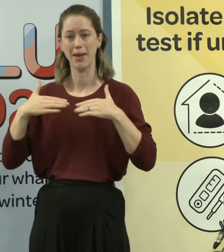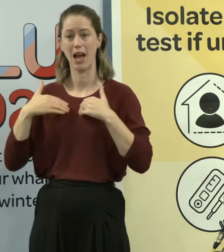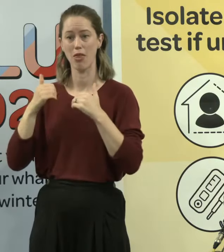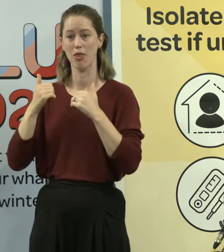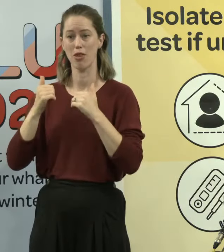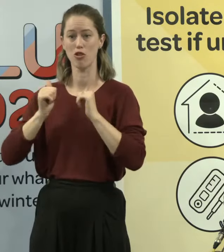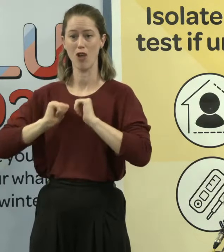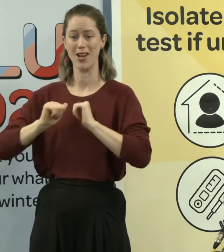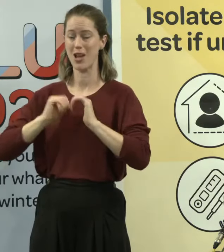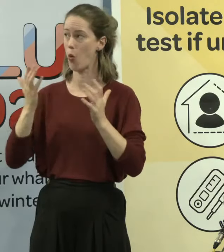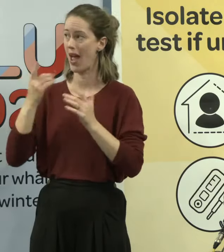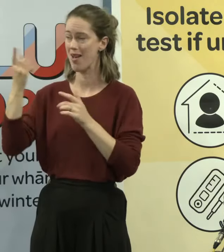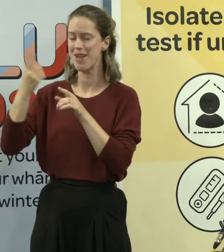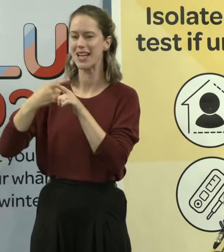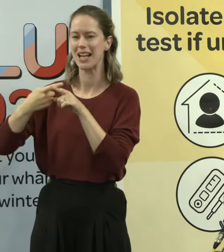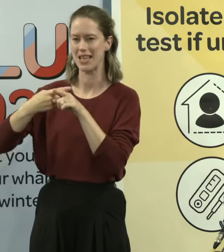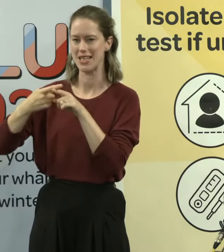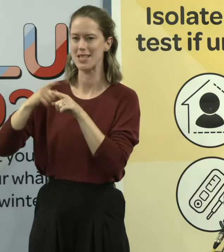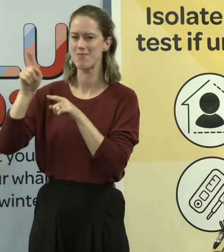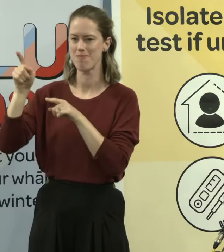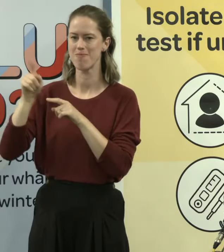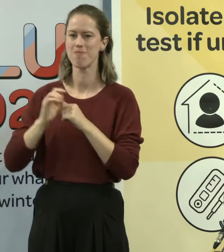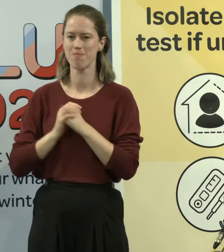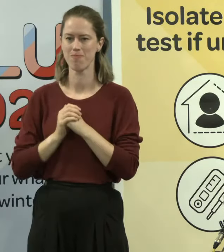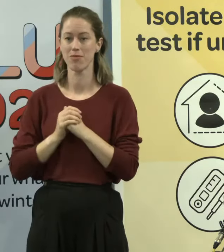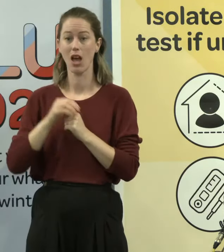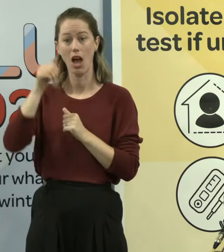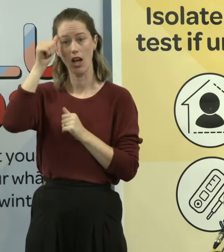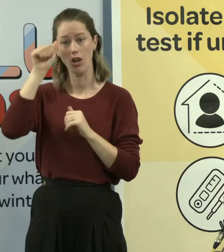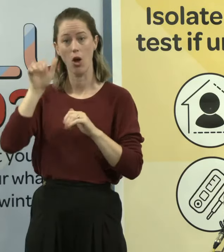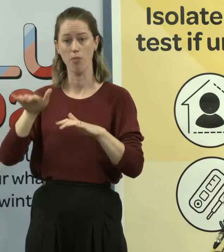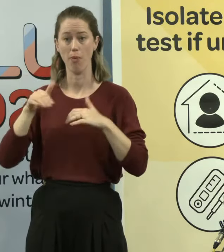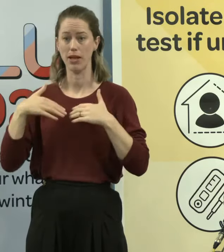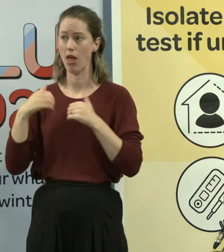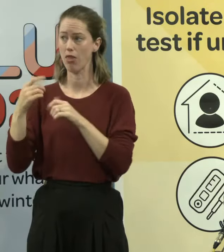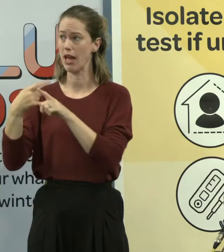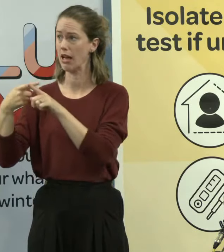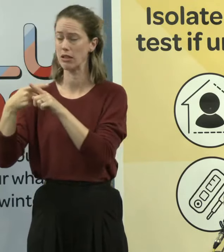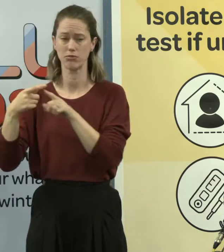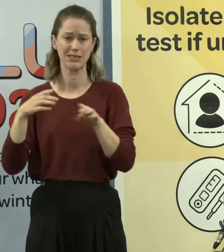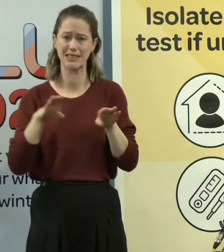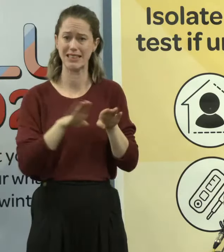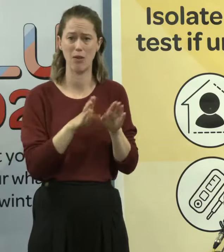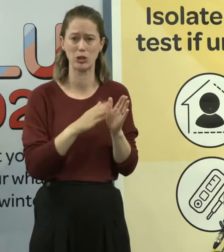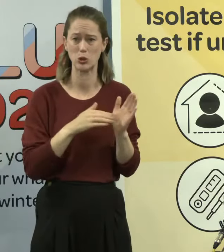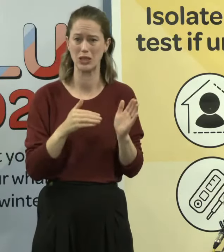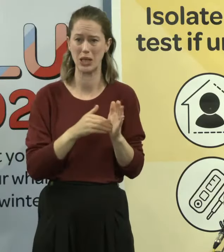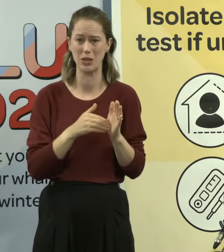ki ki te horopaki o taua whenua.